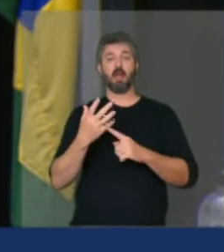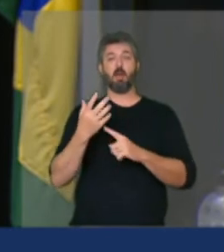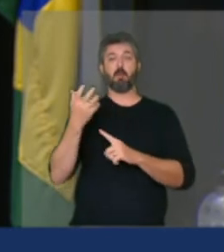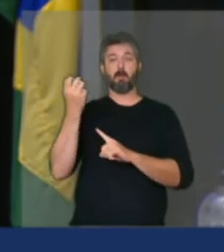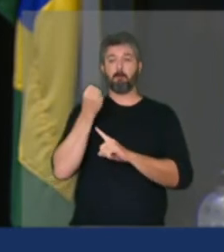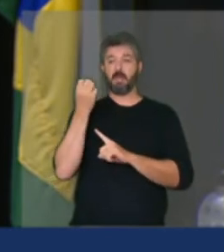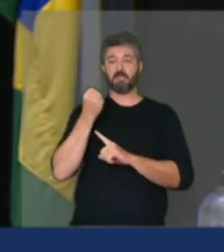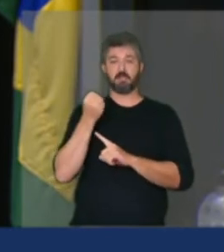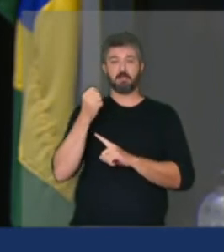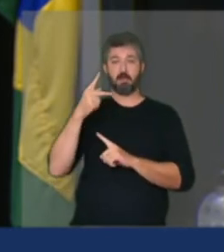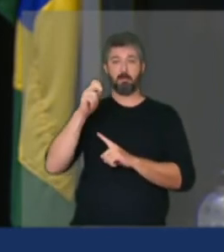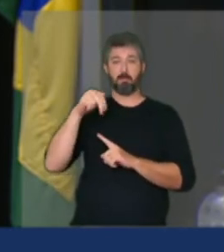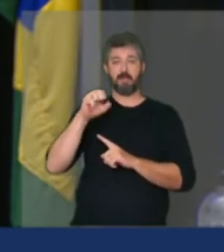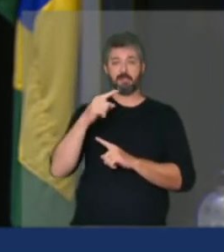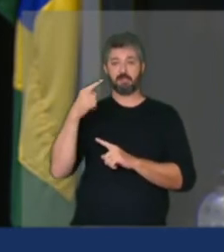INSTITUI UMA PENSÃO ESPECIAL DESTINADA A CRIANÇAS CUJOS